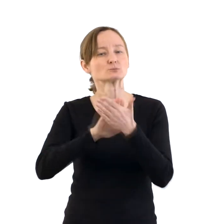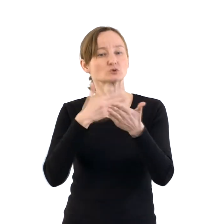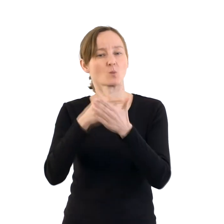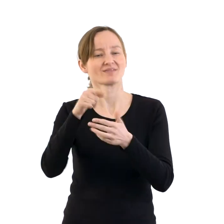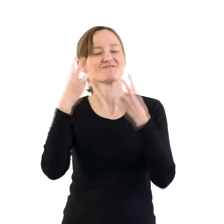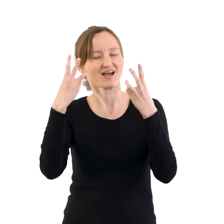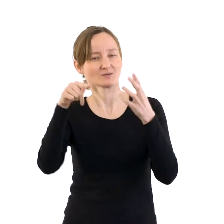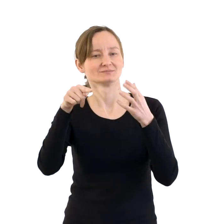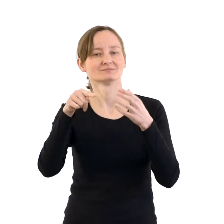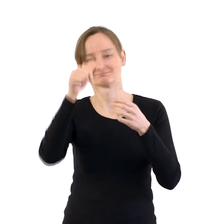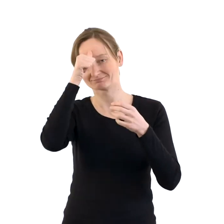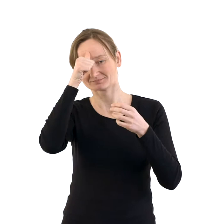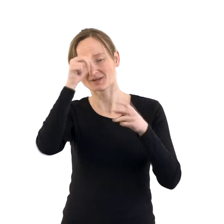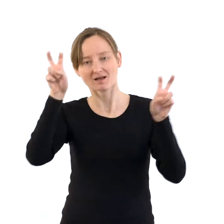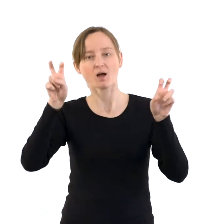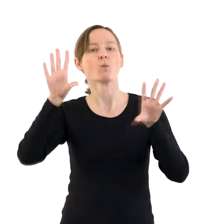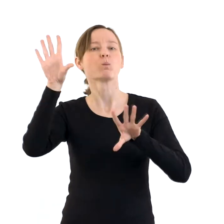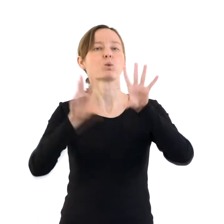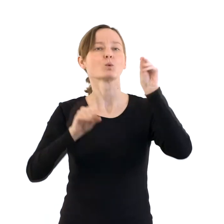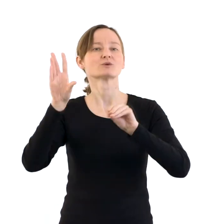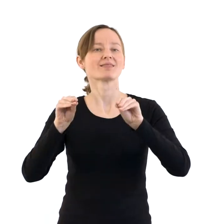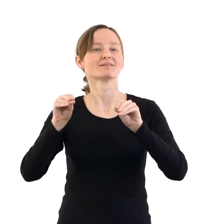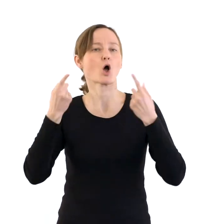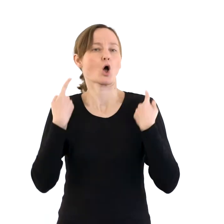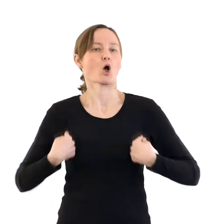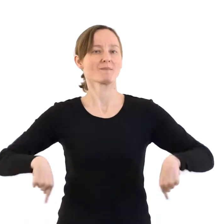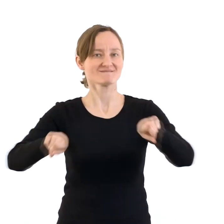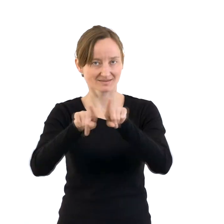Ważnym przykładem jest Budżet Obywatelski,